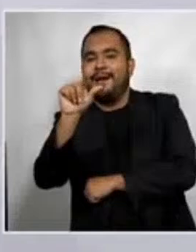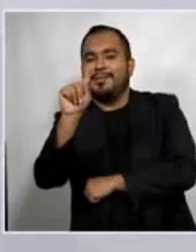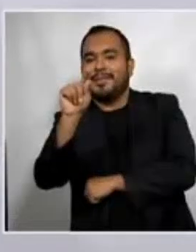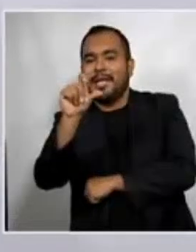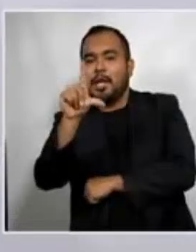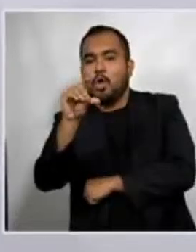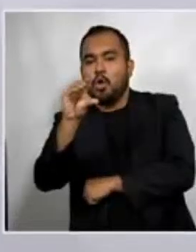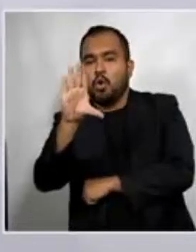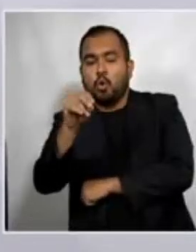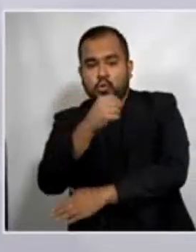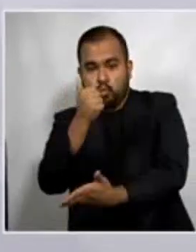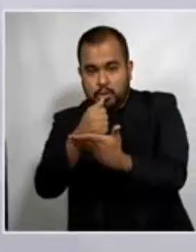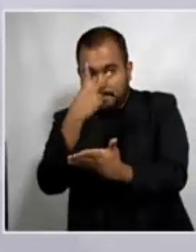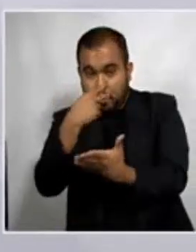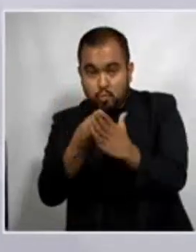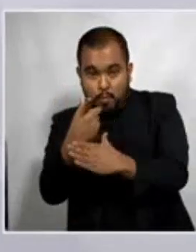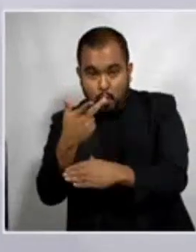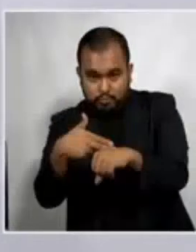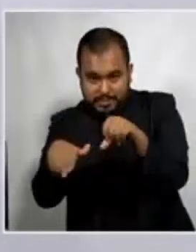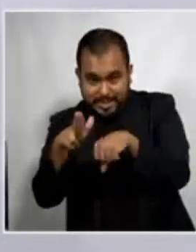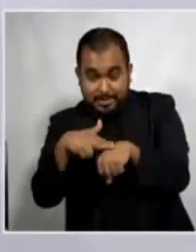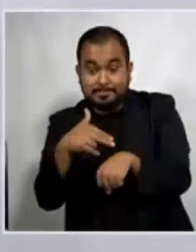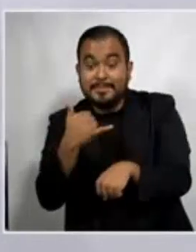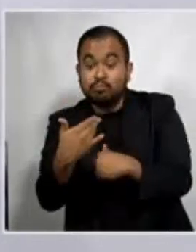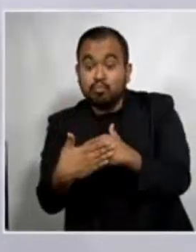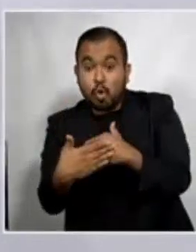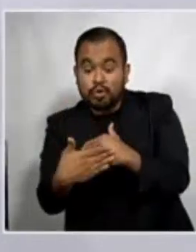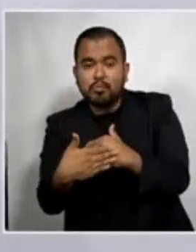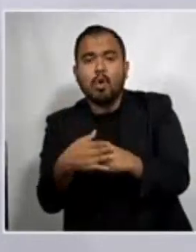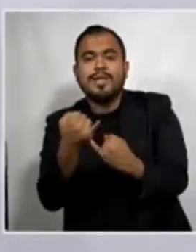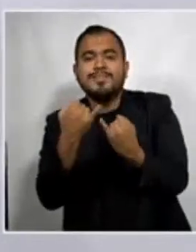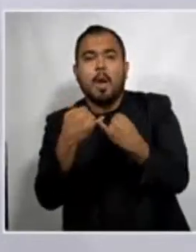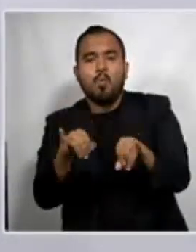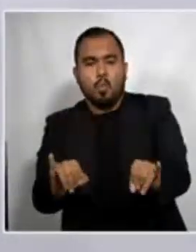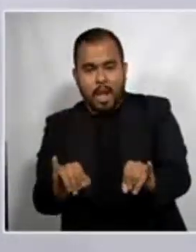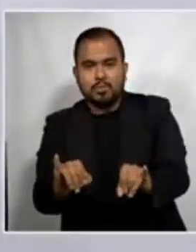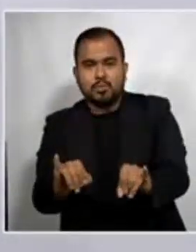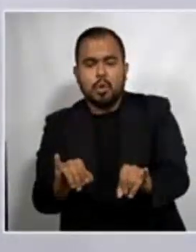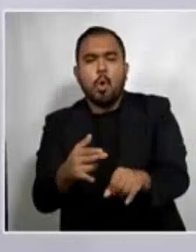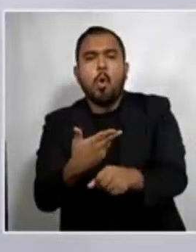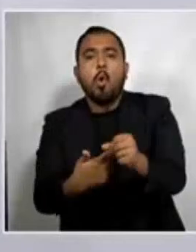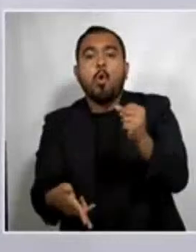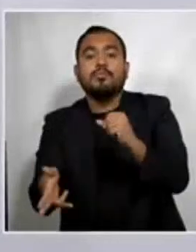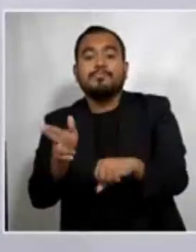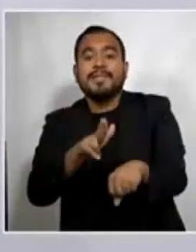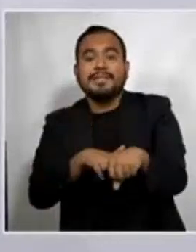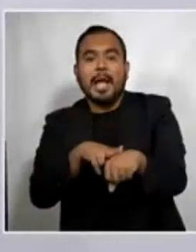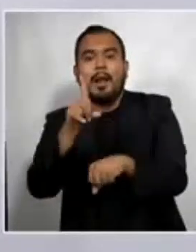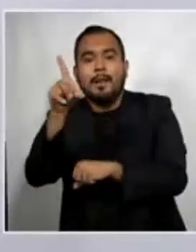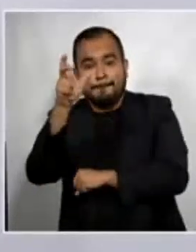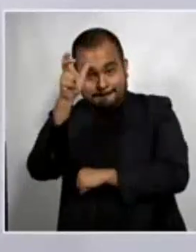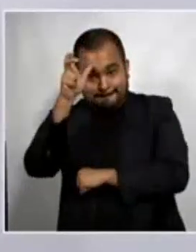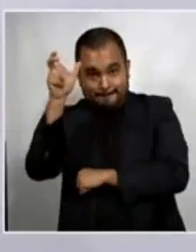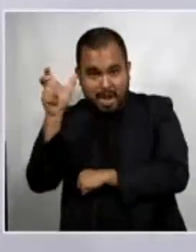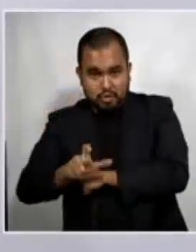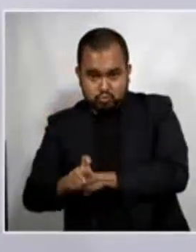y la inauguración este año de los hospitales de la clínica hospital de Pachuca, del Hospital